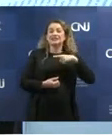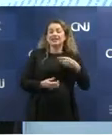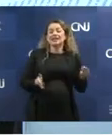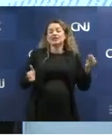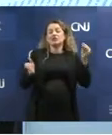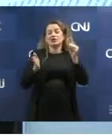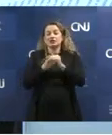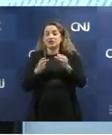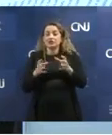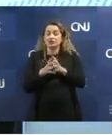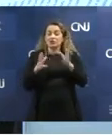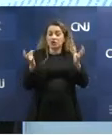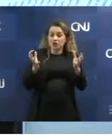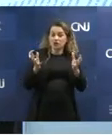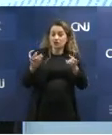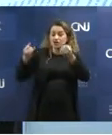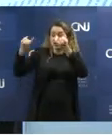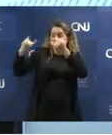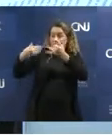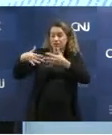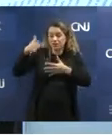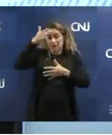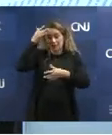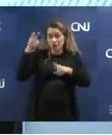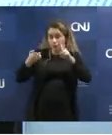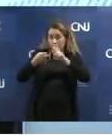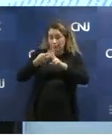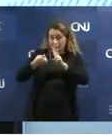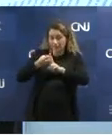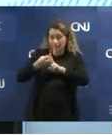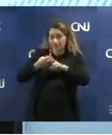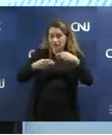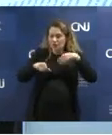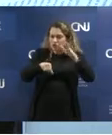tratando de réu preso, isso que me chamou a atenção, esse chamando de réu